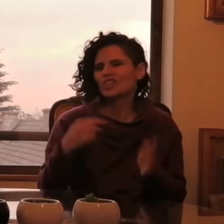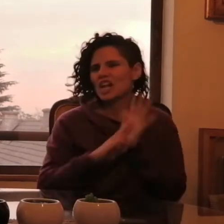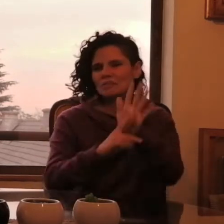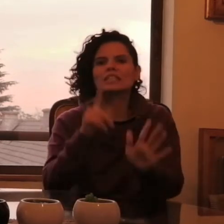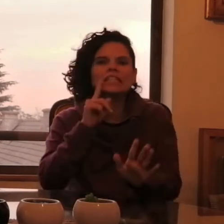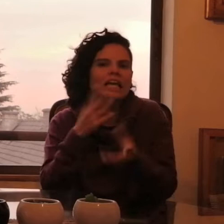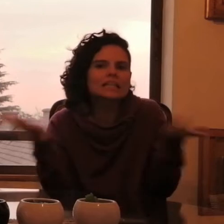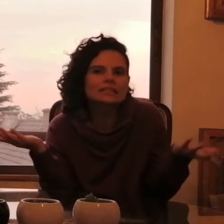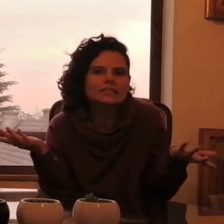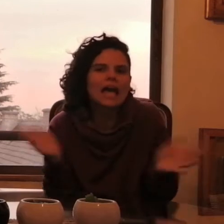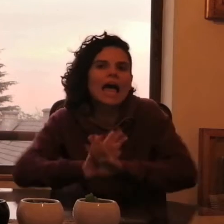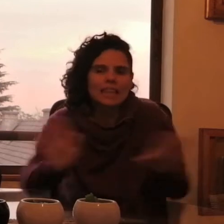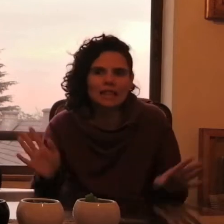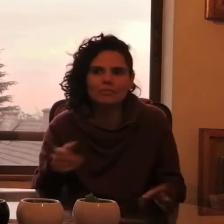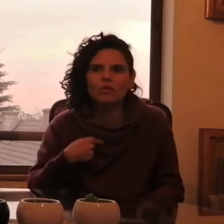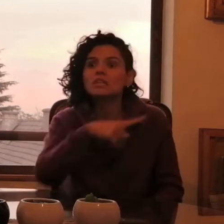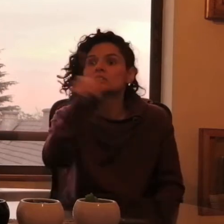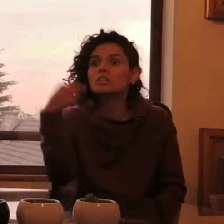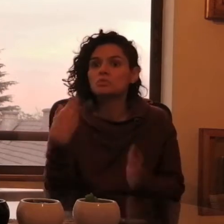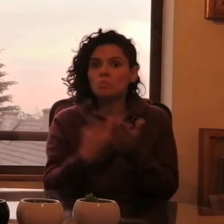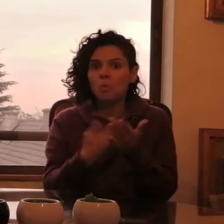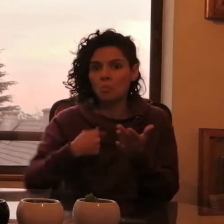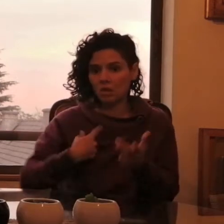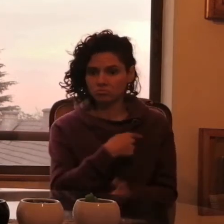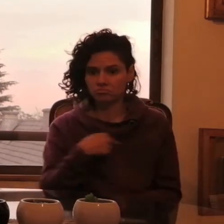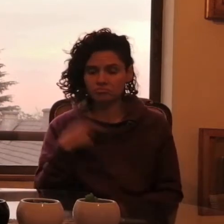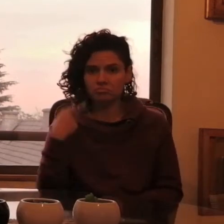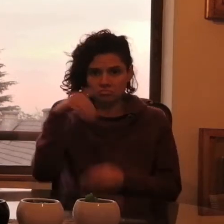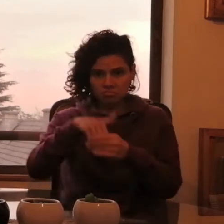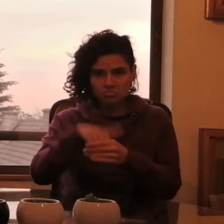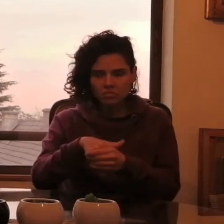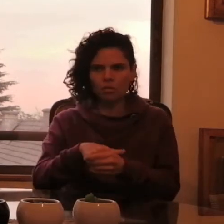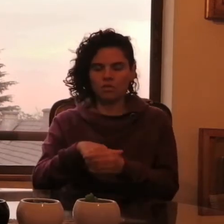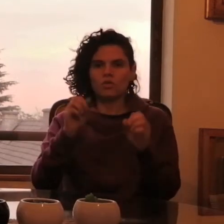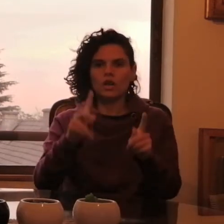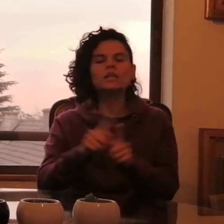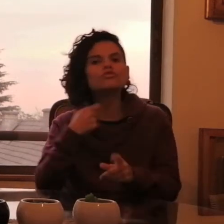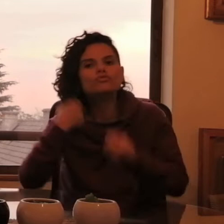y salí, y salí con igual voto que otro chico que